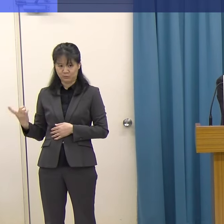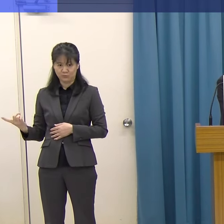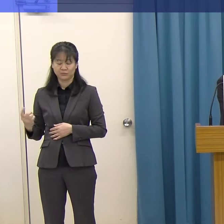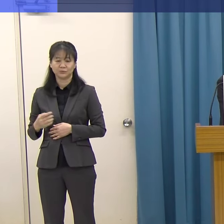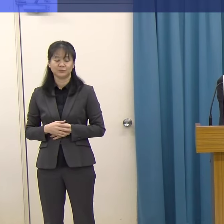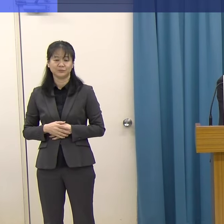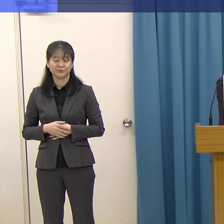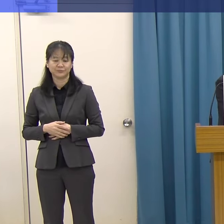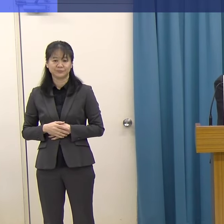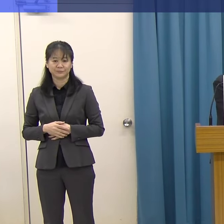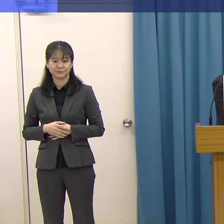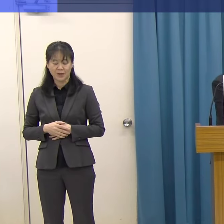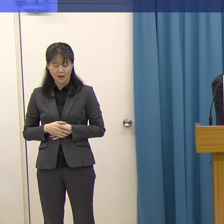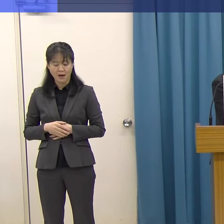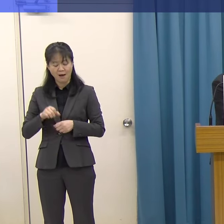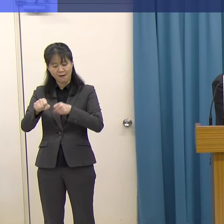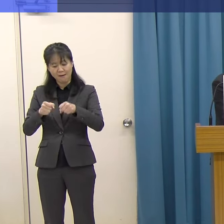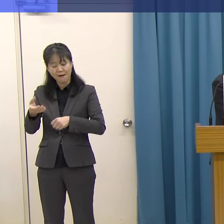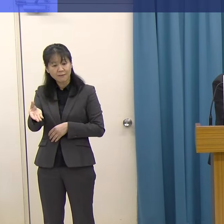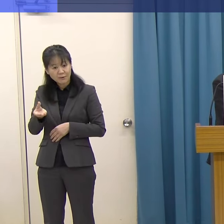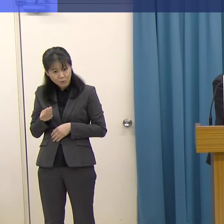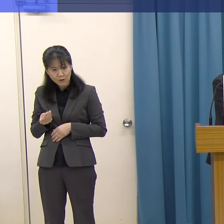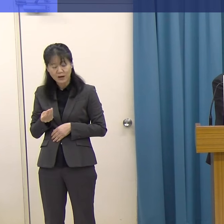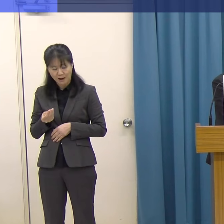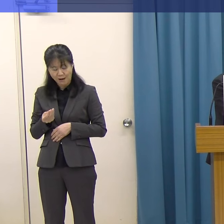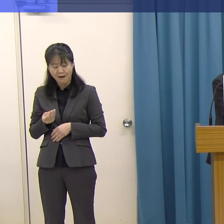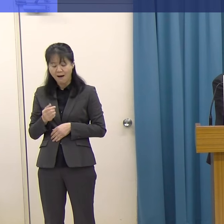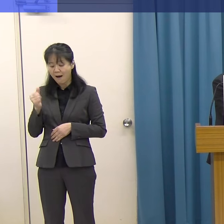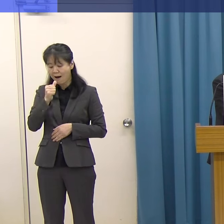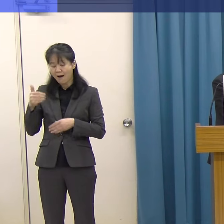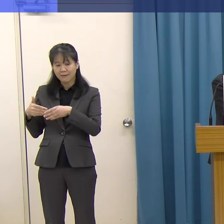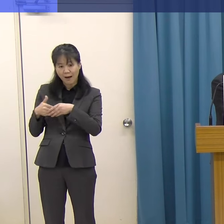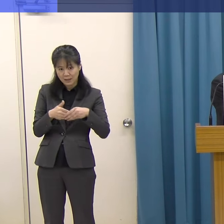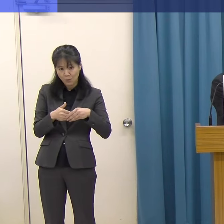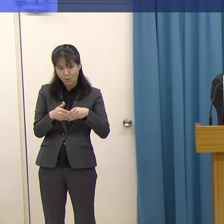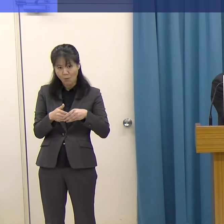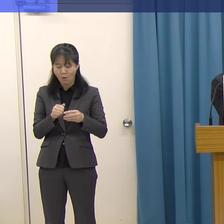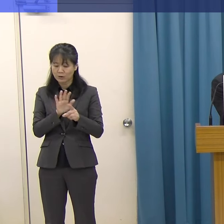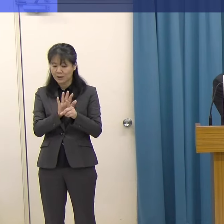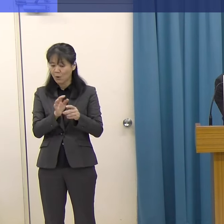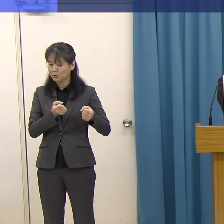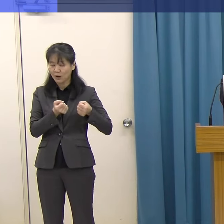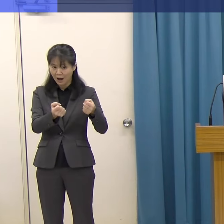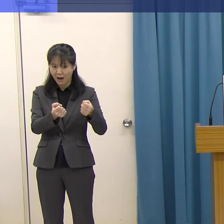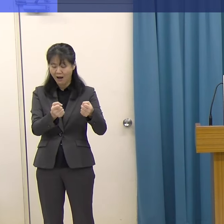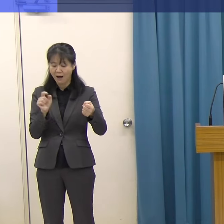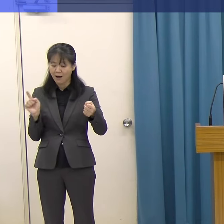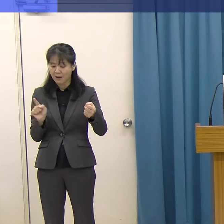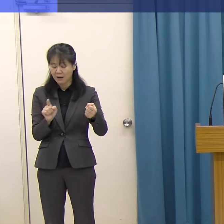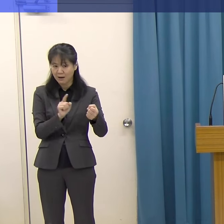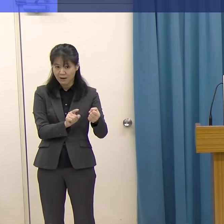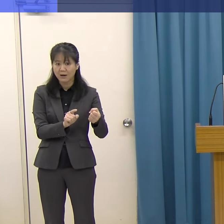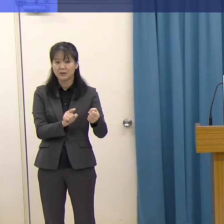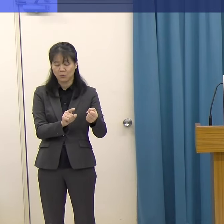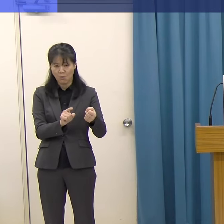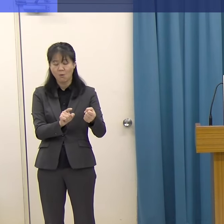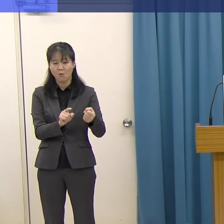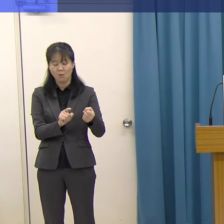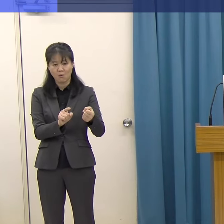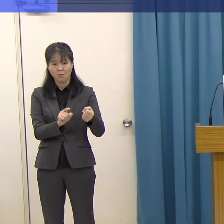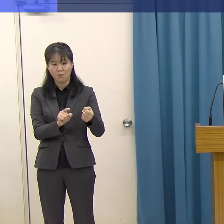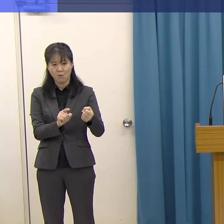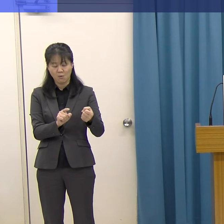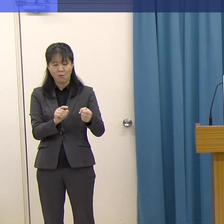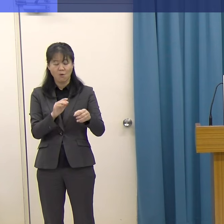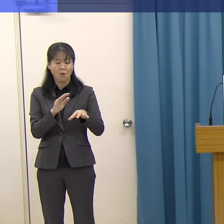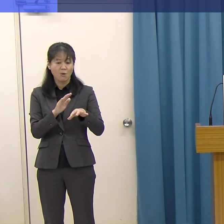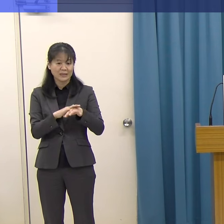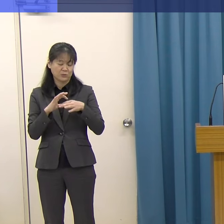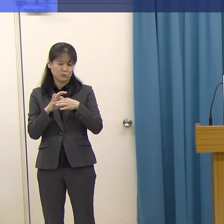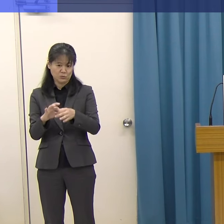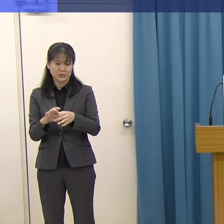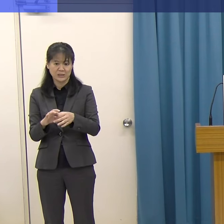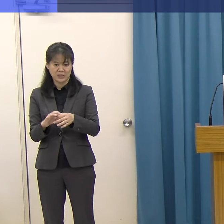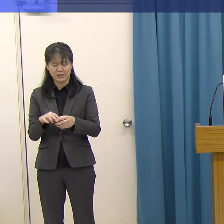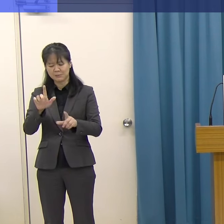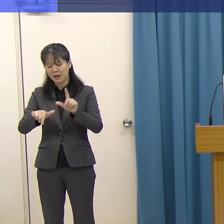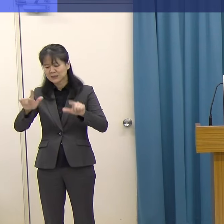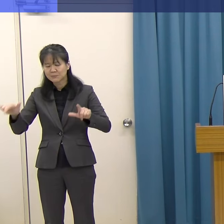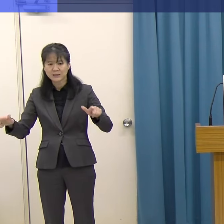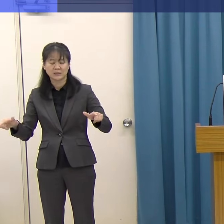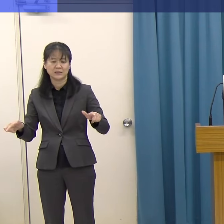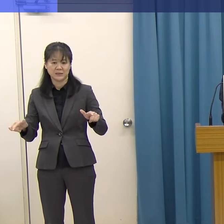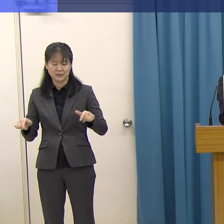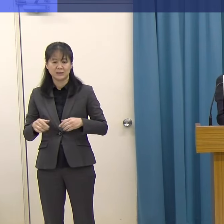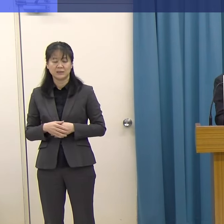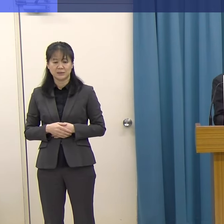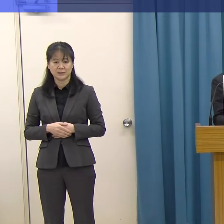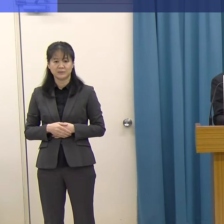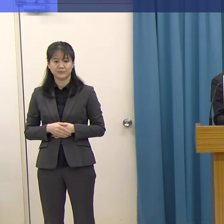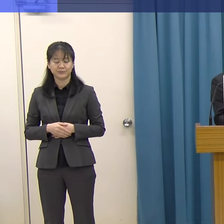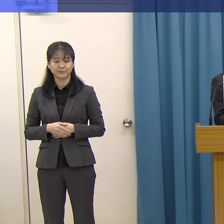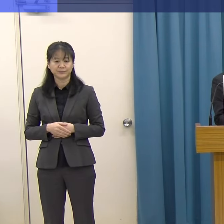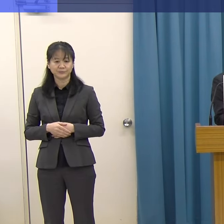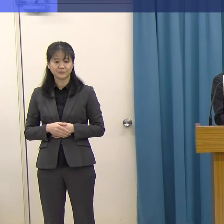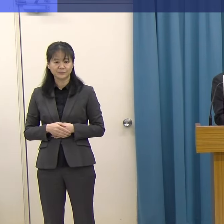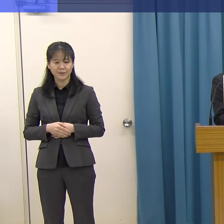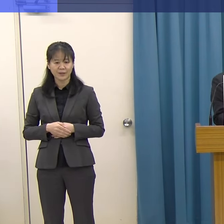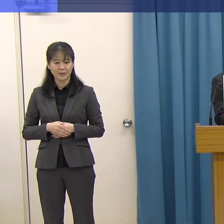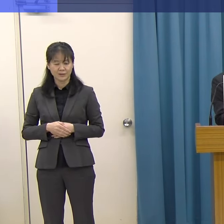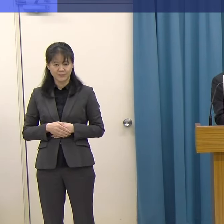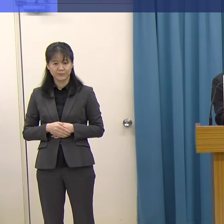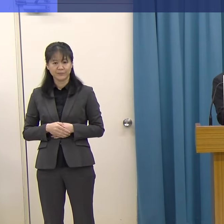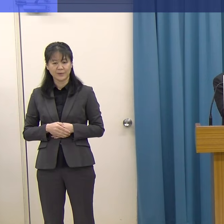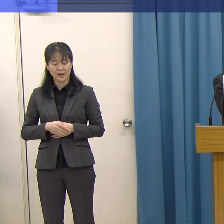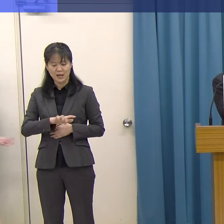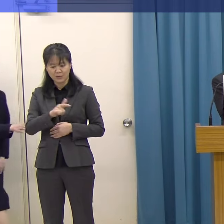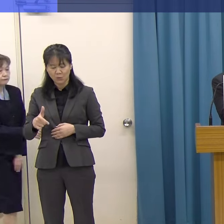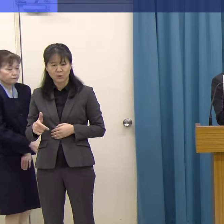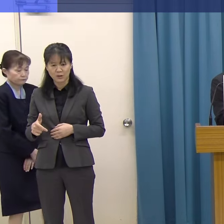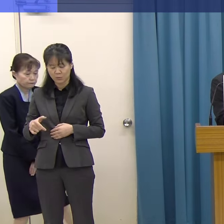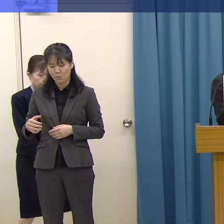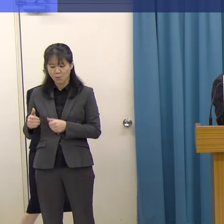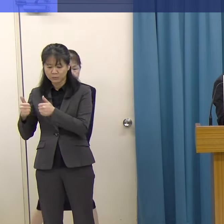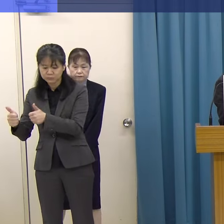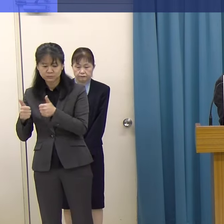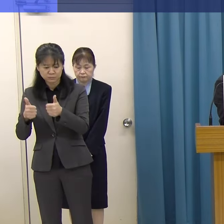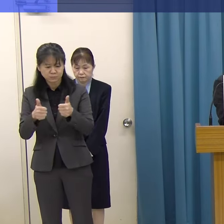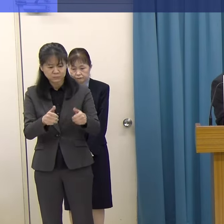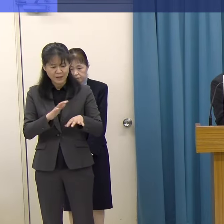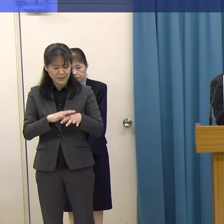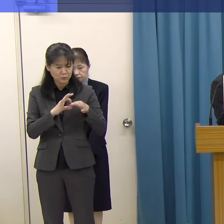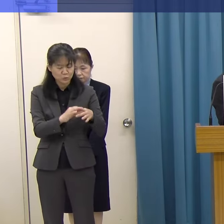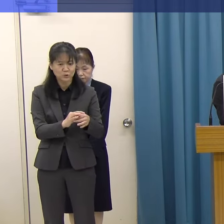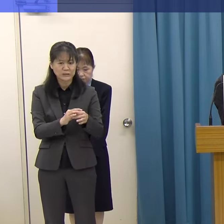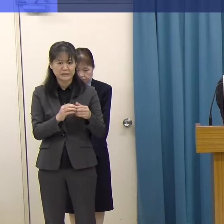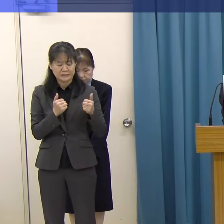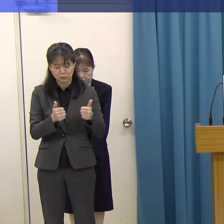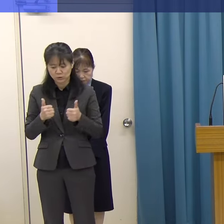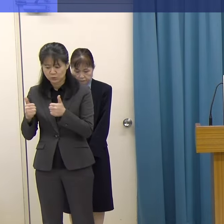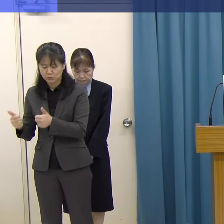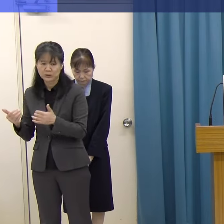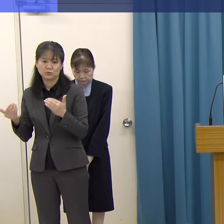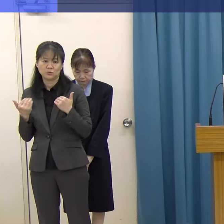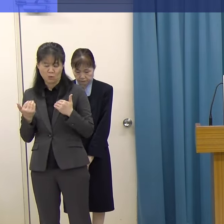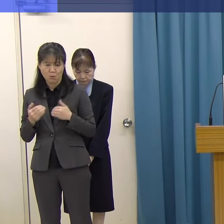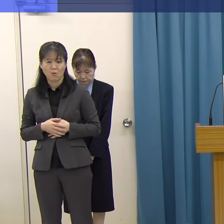それからレンタサイクルやサイクリングガイド、サポートカーの手配も全部バラバラにしないといけない、レンタサイクルはどこの会社、